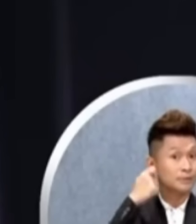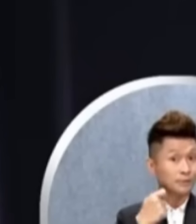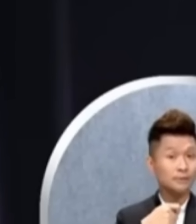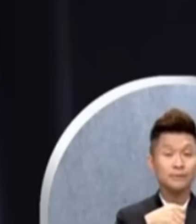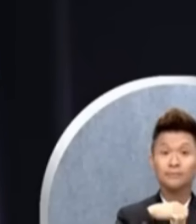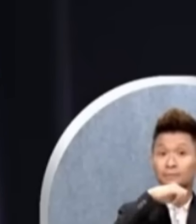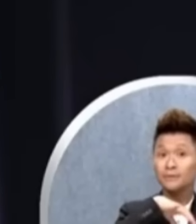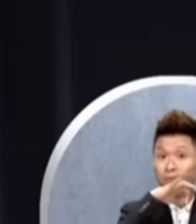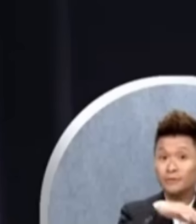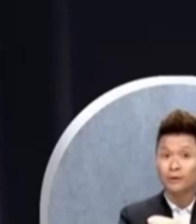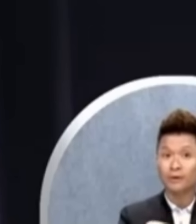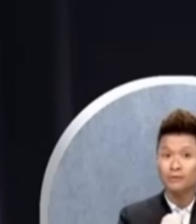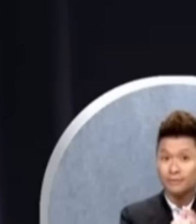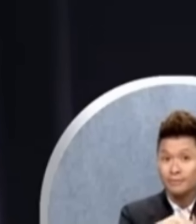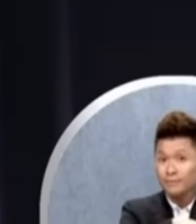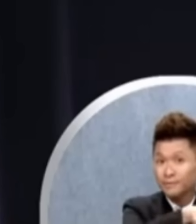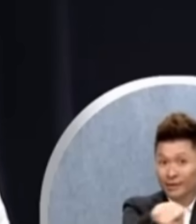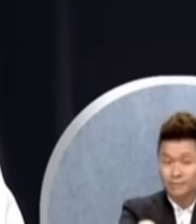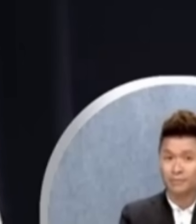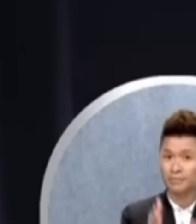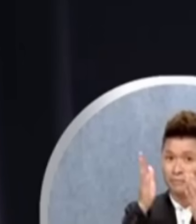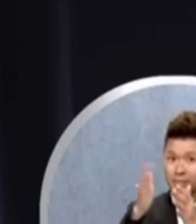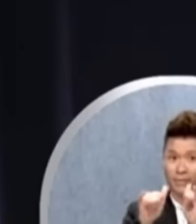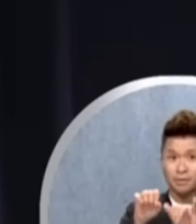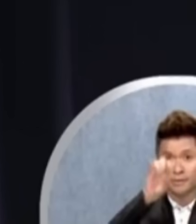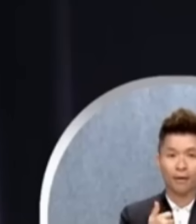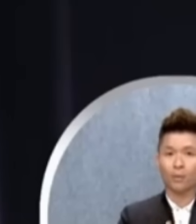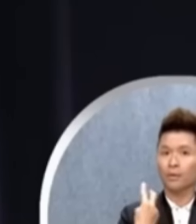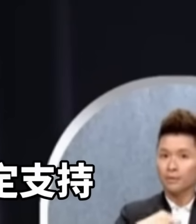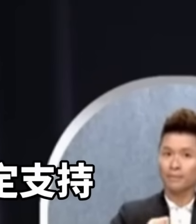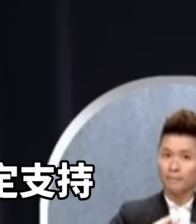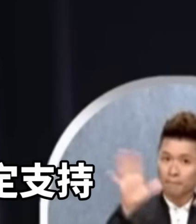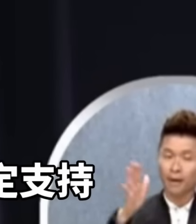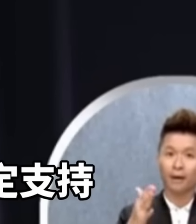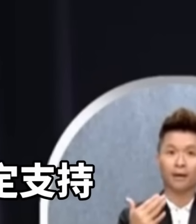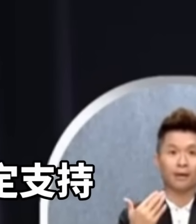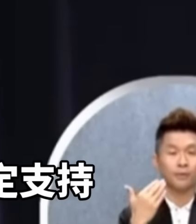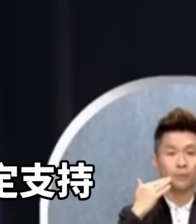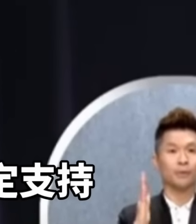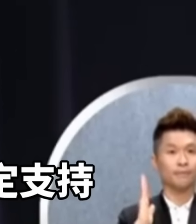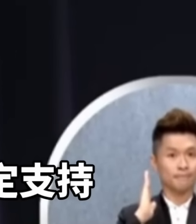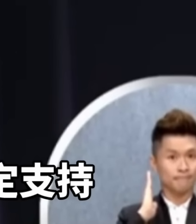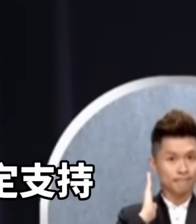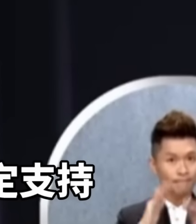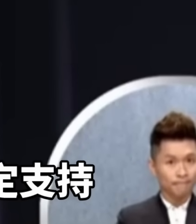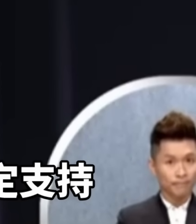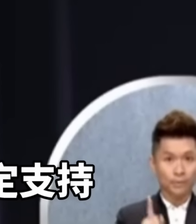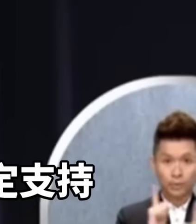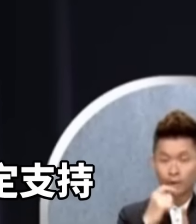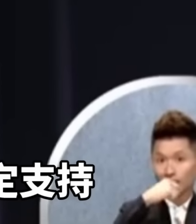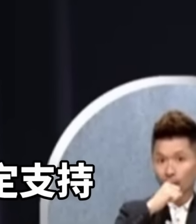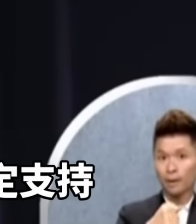這樣子的民進黨 我們能不要他 要求他懸涯勒馬嗎 只要理性的對臺灣發展有利的 我確定支持